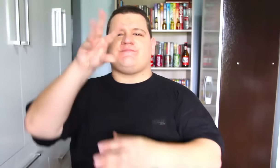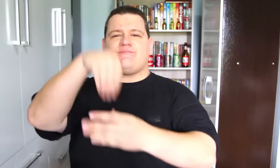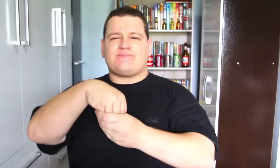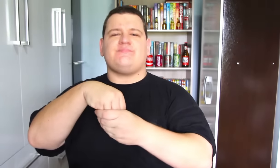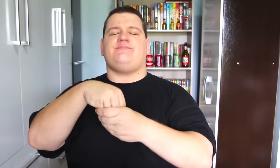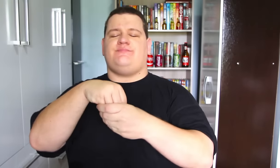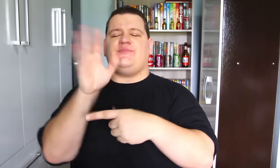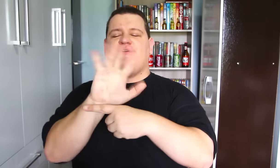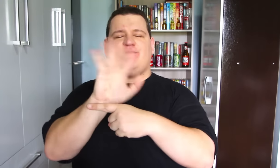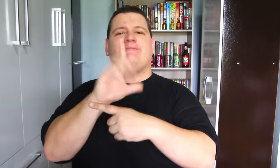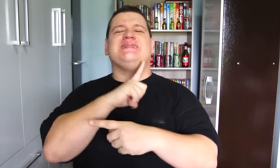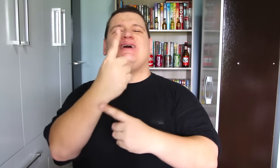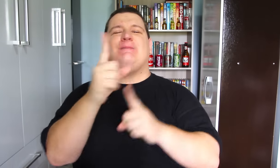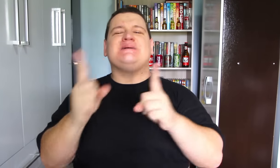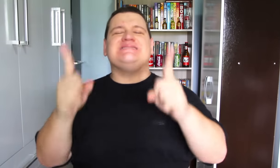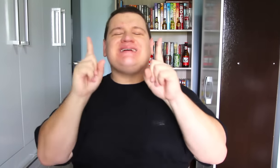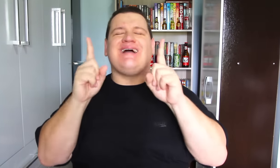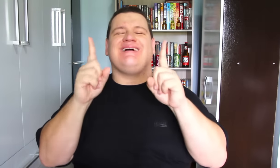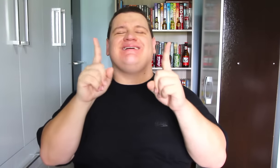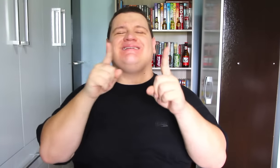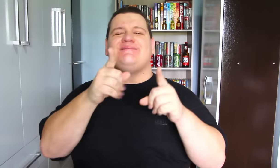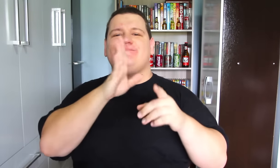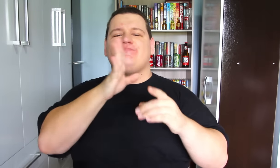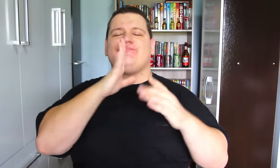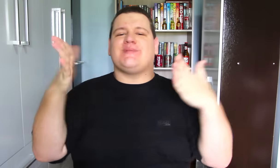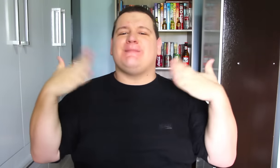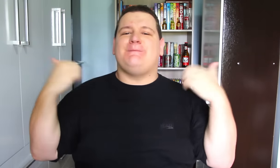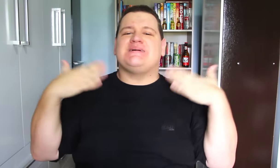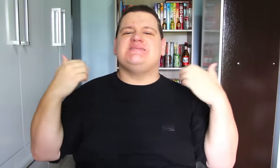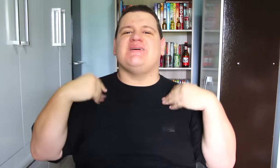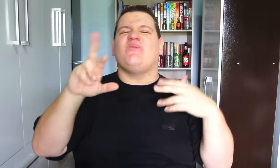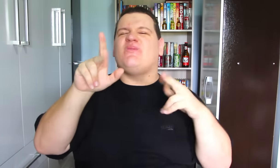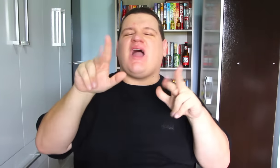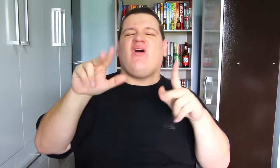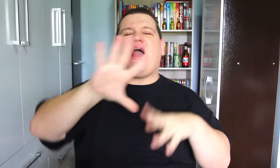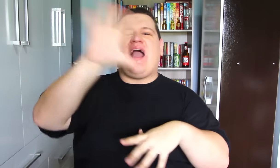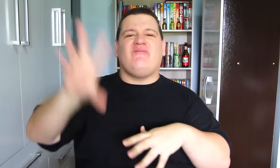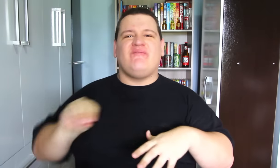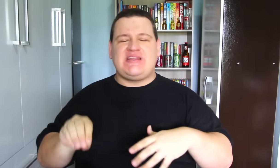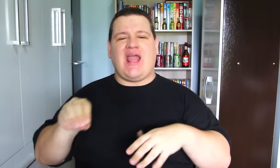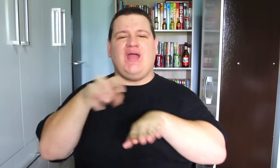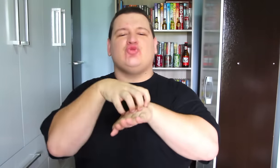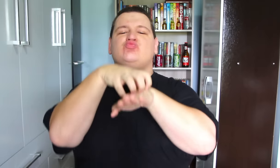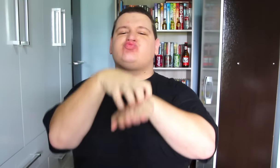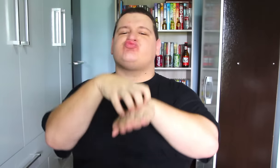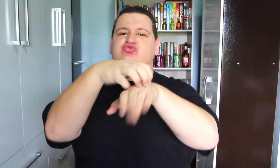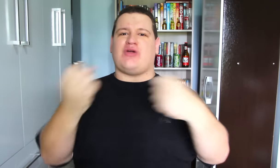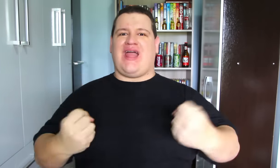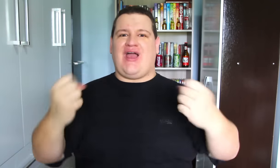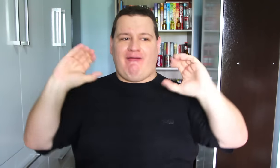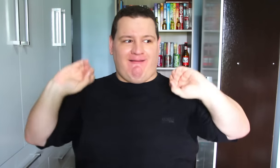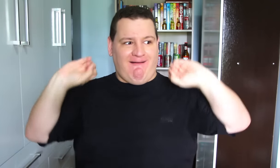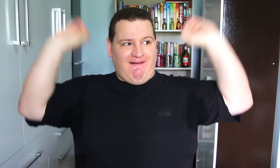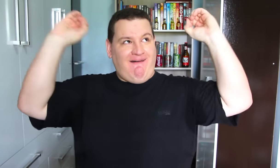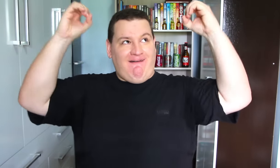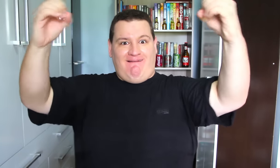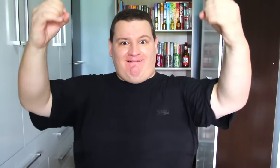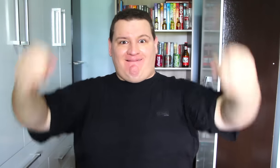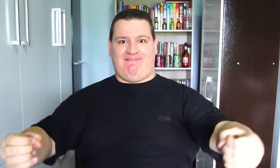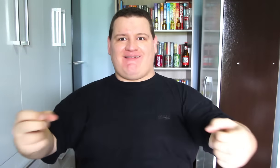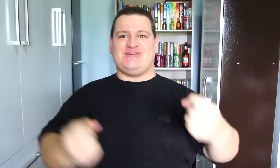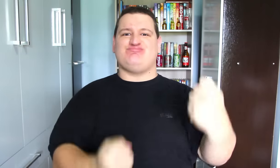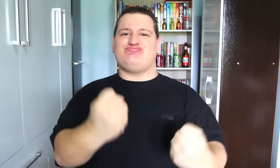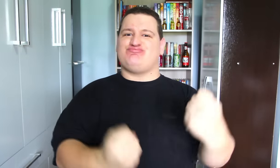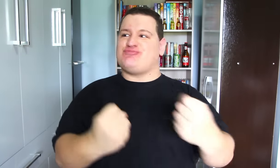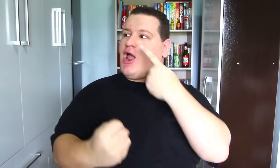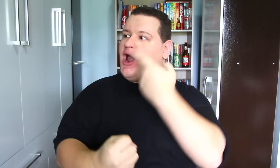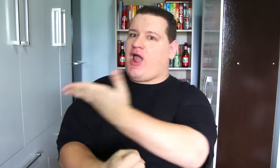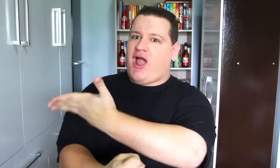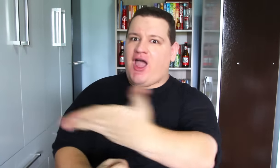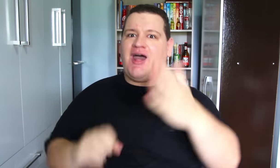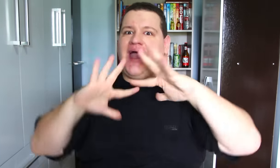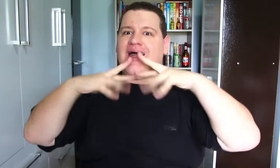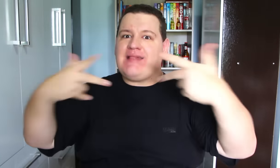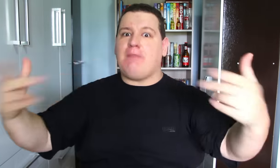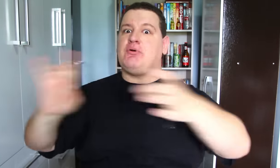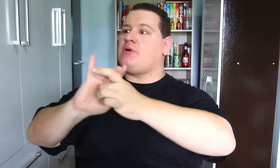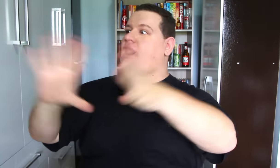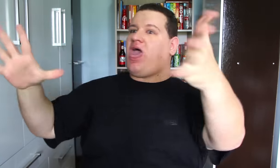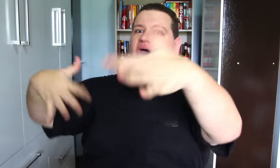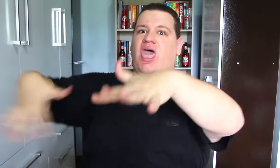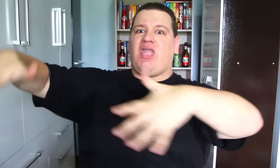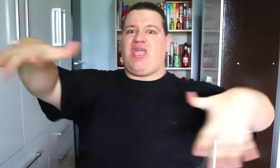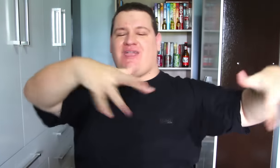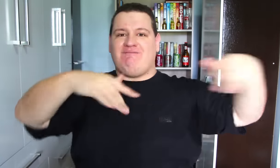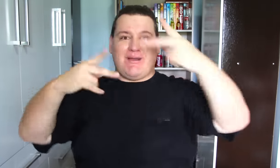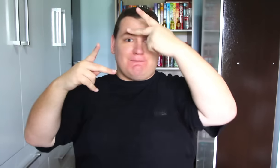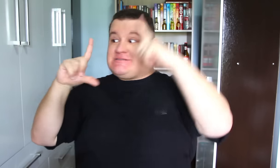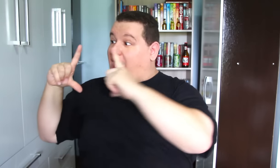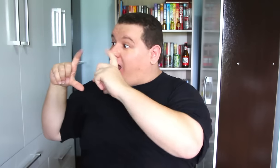Tem uma cena do filme que mostrou o safári, aquele passeio africano com jipe aberto e ver animais ao ar livre